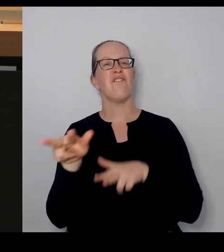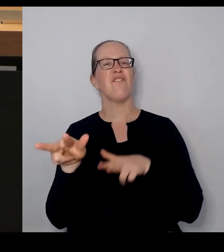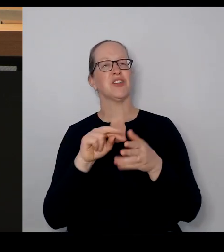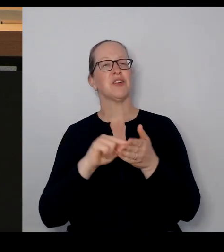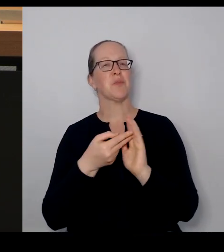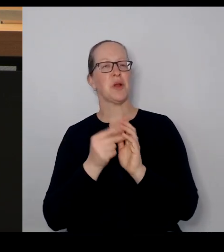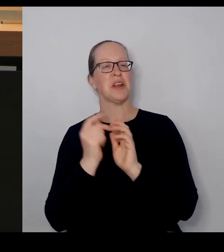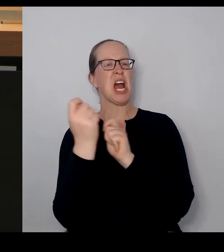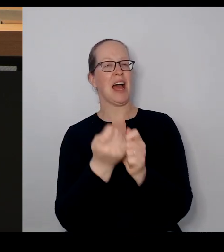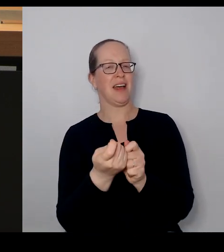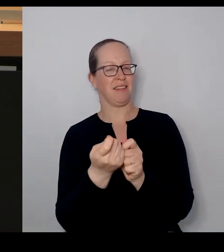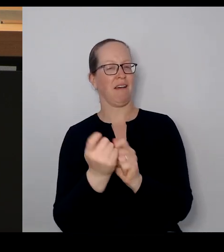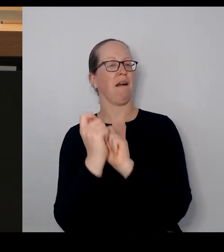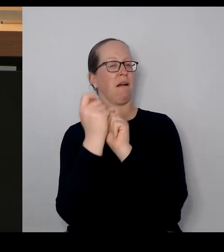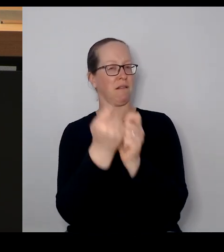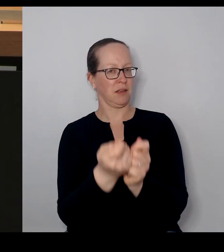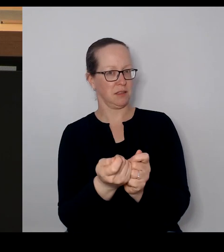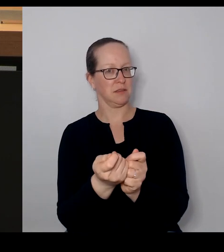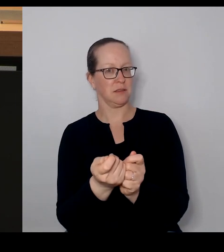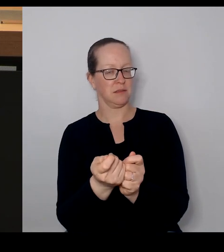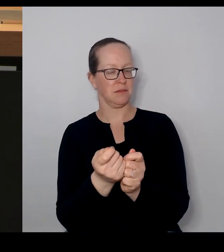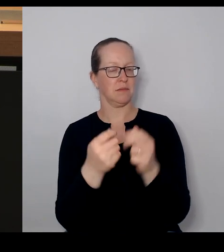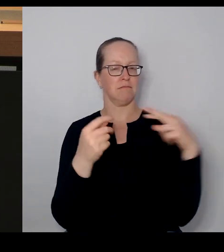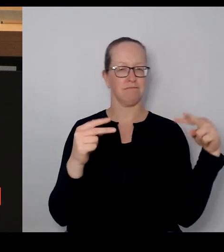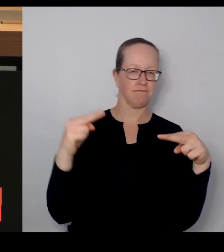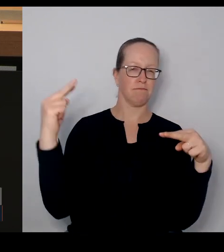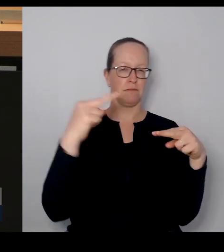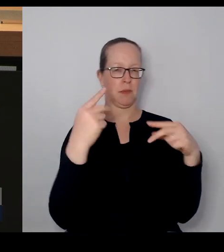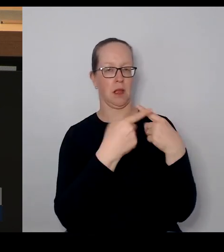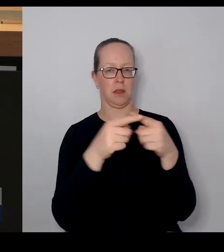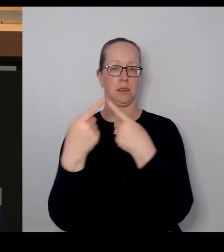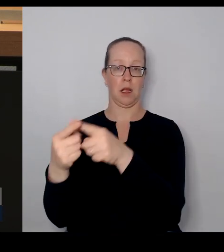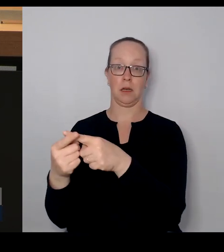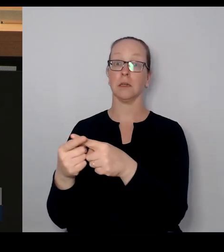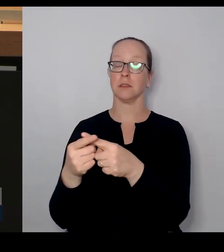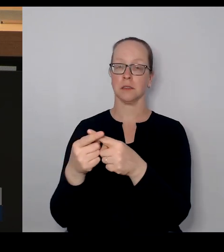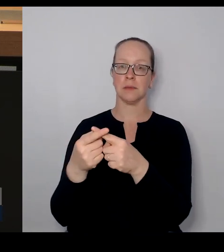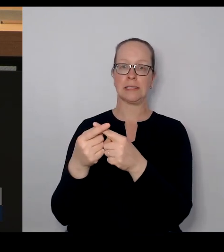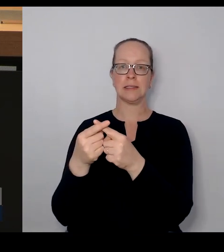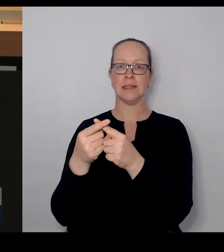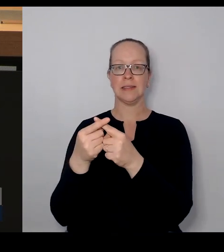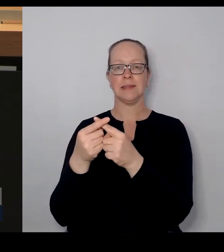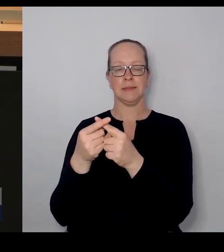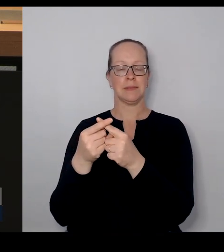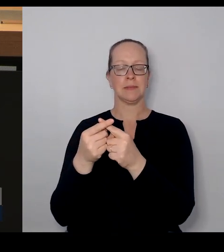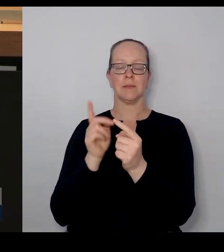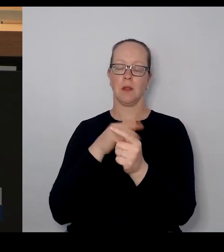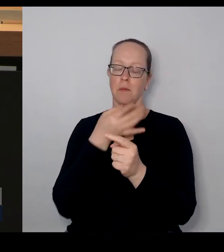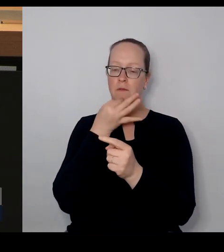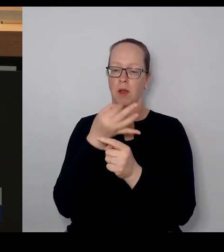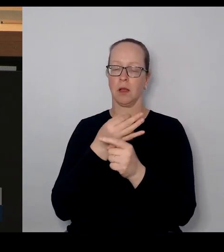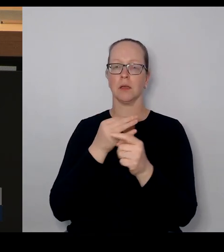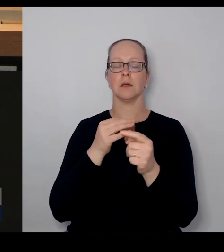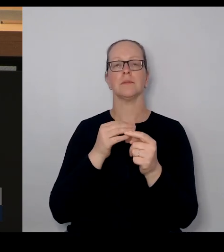Denn insgesamt zum Thema Schwamm Stadtumbau haben wir erst mal Konsens. Die Stadt muss dringend